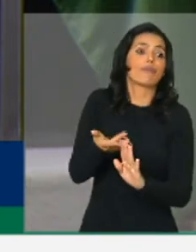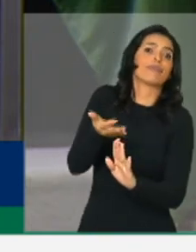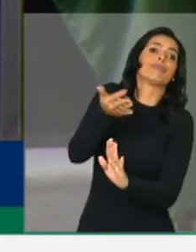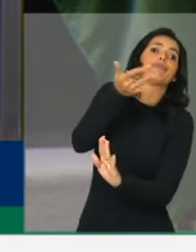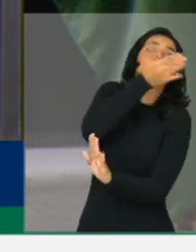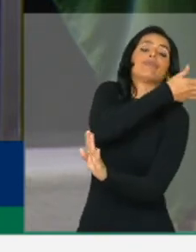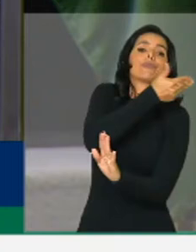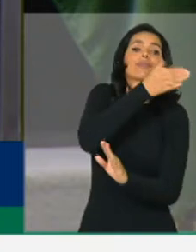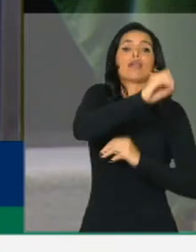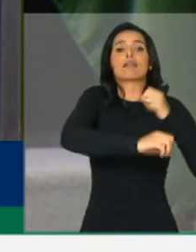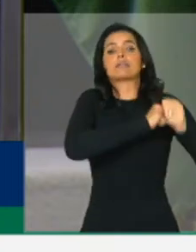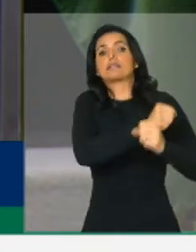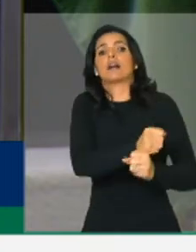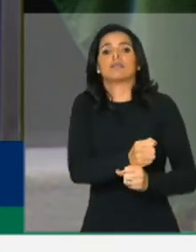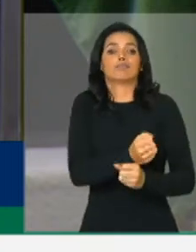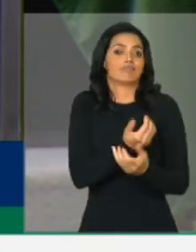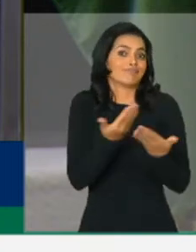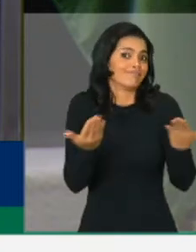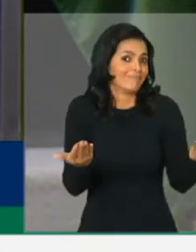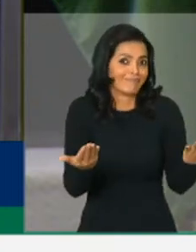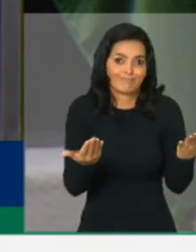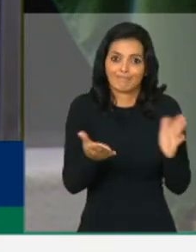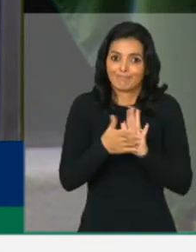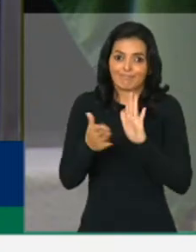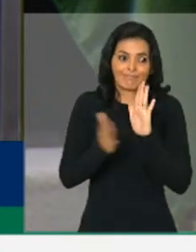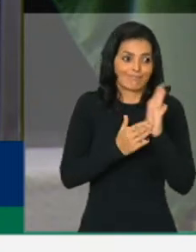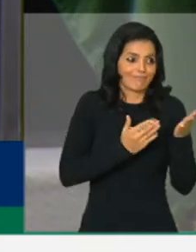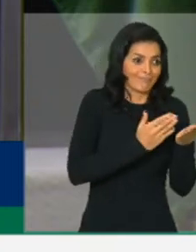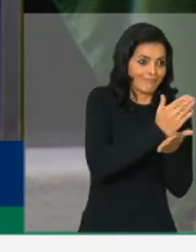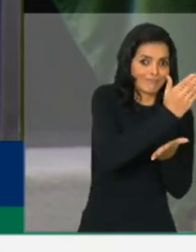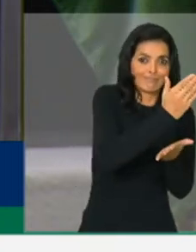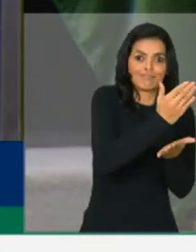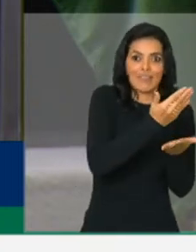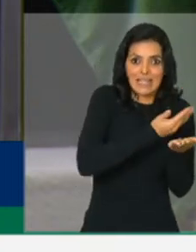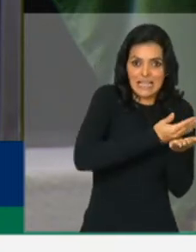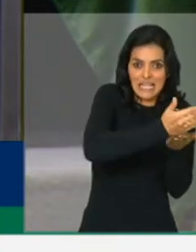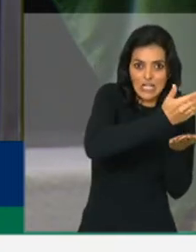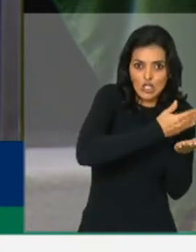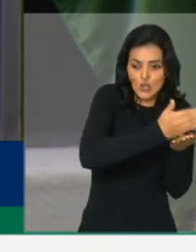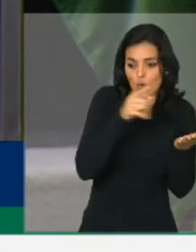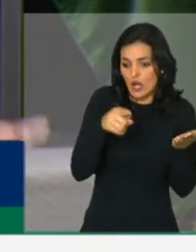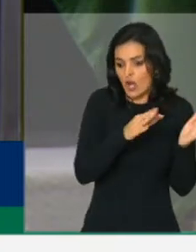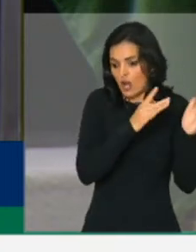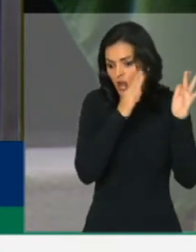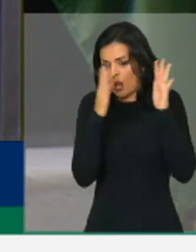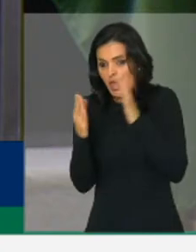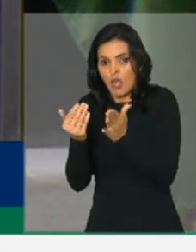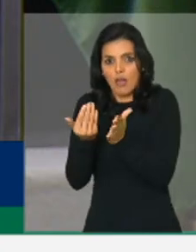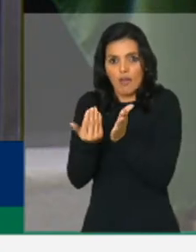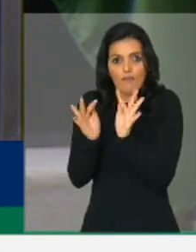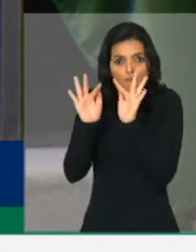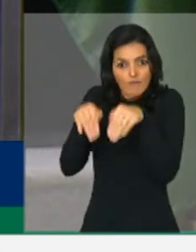NOVOS CRÉDITOS, A NOVOS PROGRAMAS DO GOVERNO FEDERAL OU DE INVESTIMENTOS QUE PUDESSEM ADVIR DOS BANCOS DE